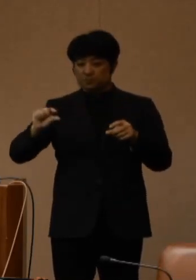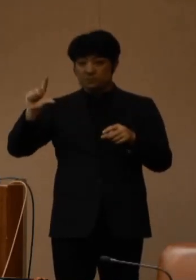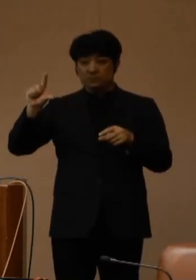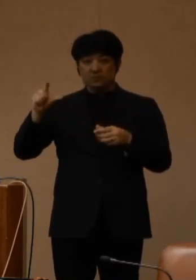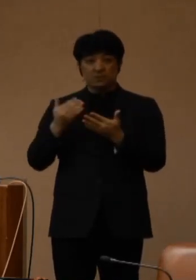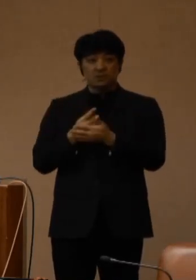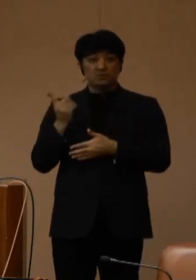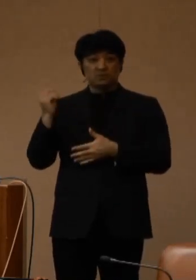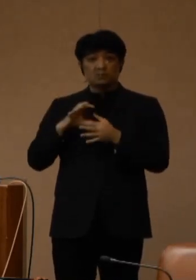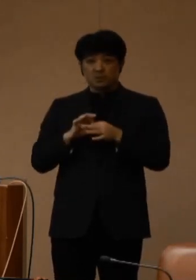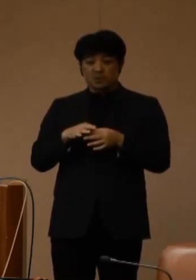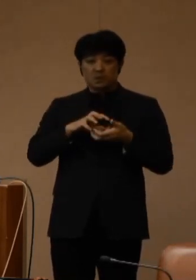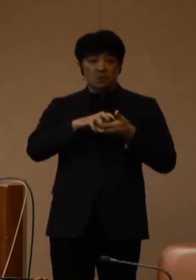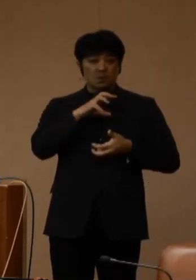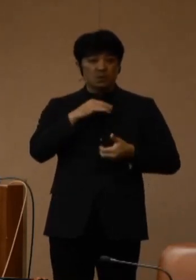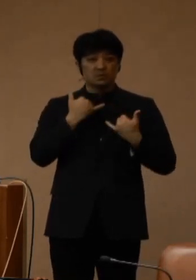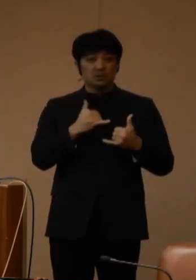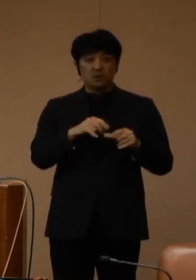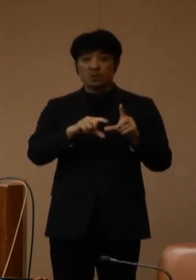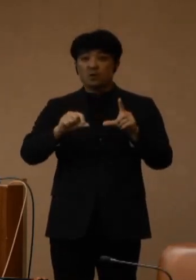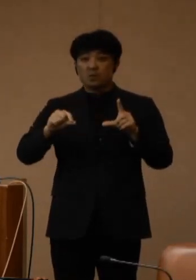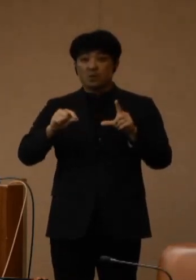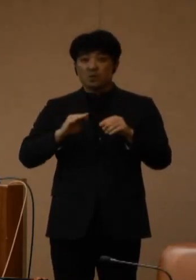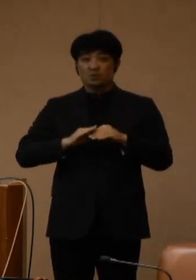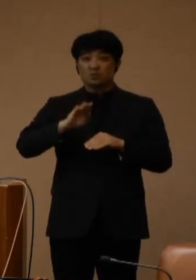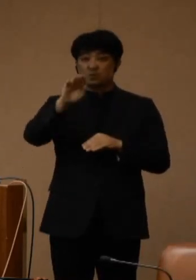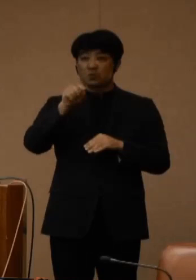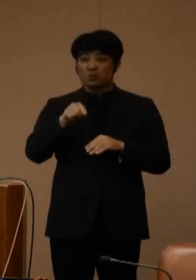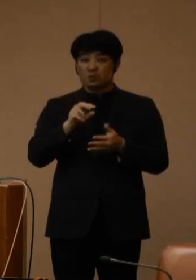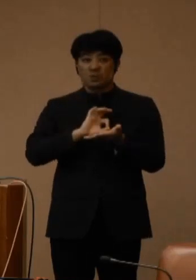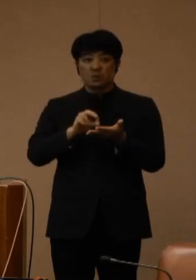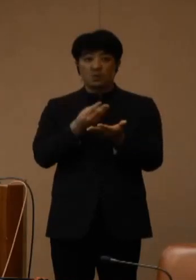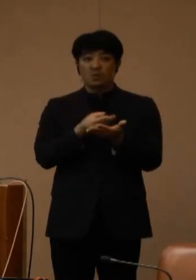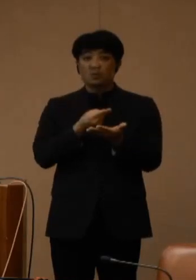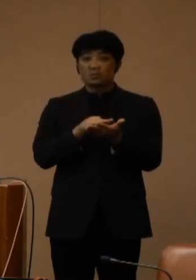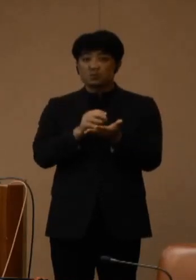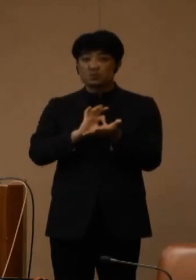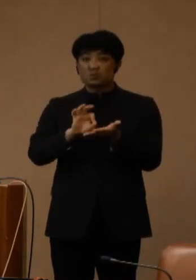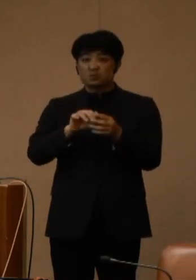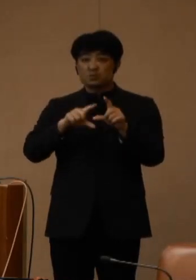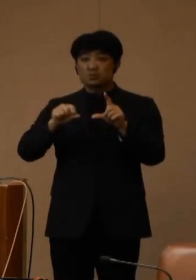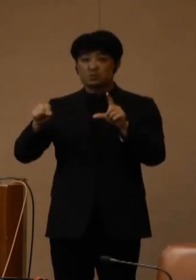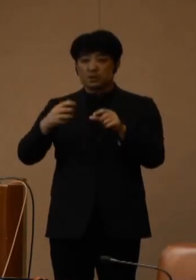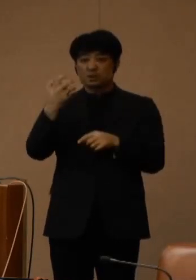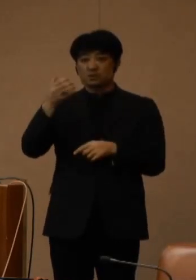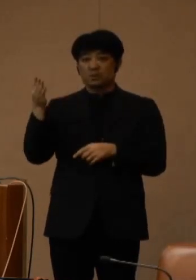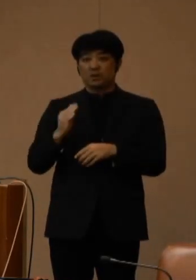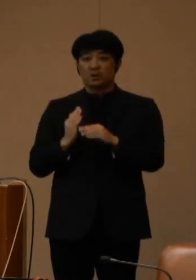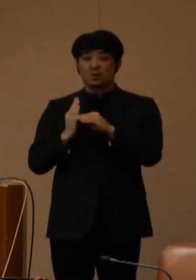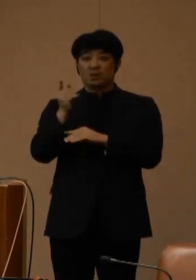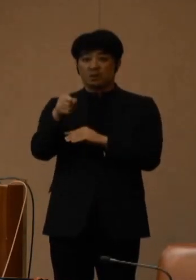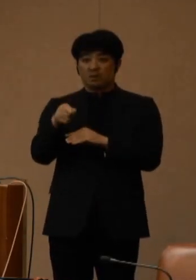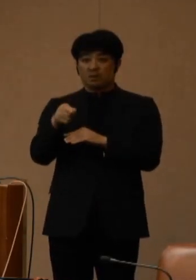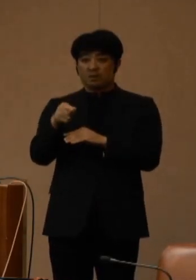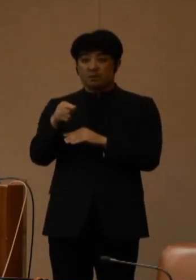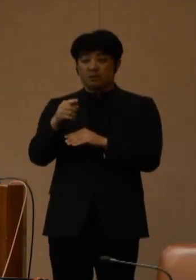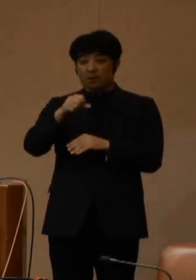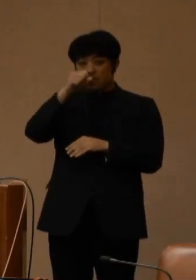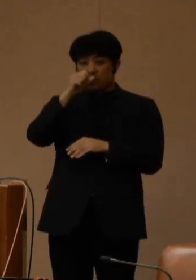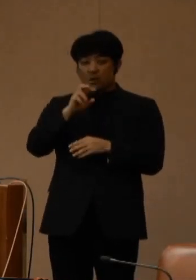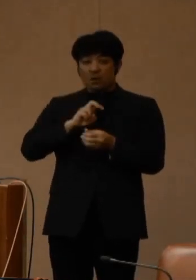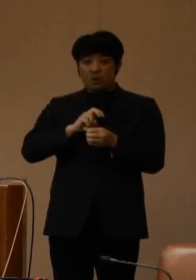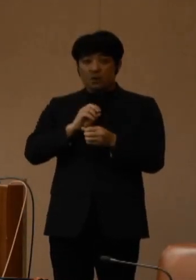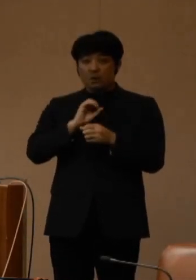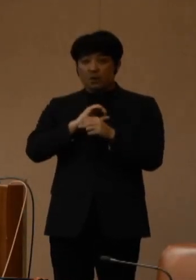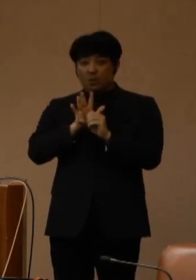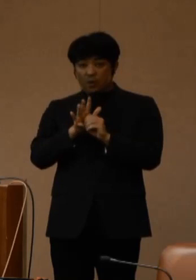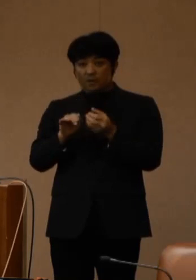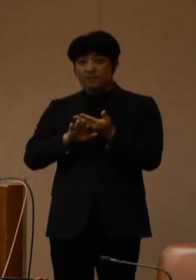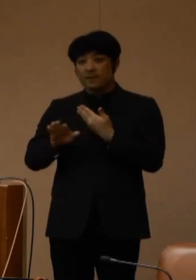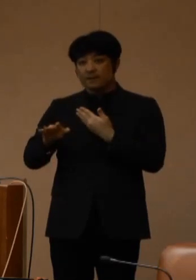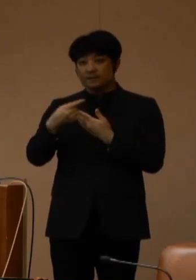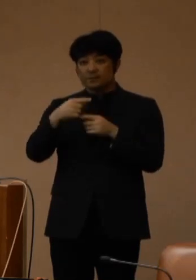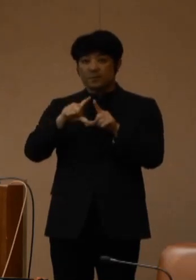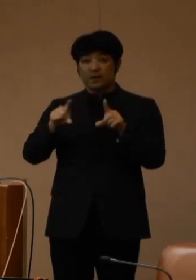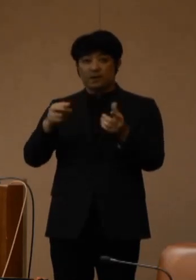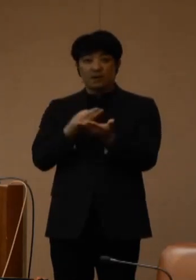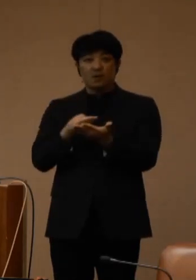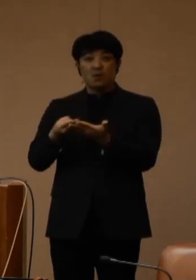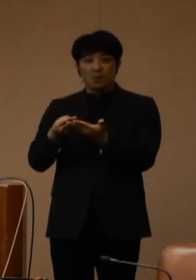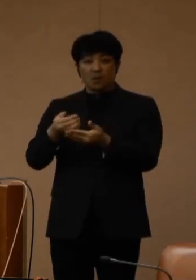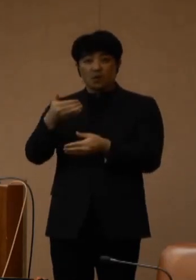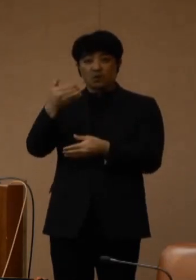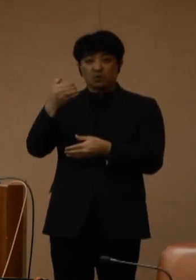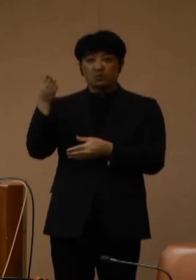高齢者の割合も上昇し、病床利用率は80%を超え、加えてコロナ以外の一般病床も90%越えが続いています。